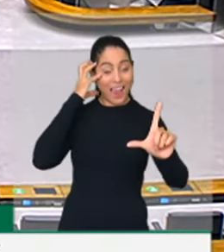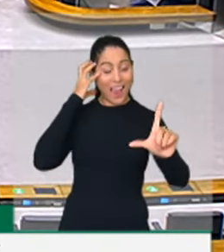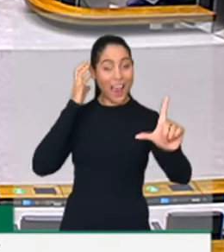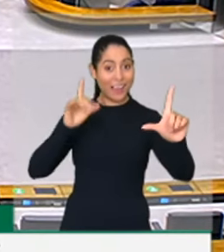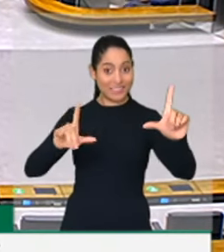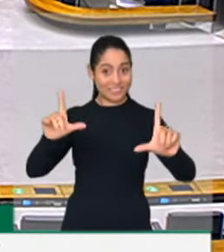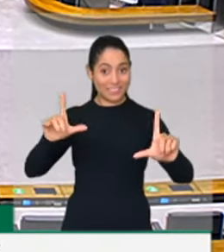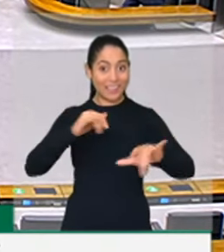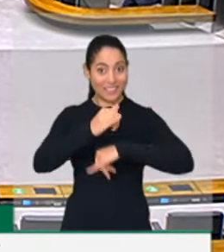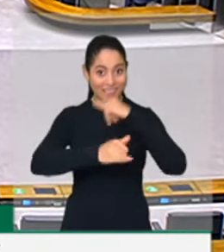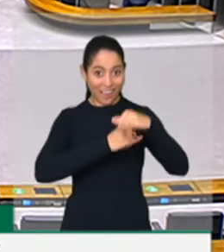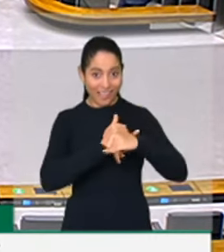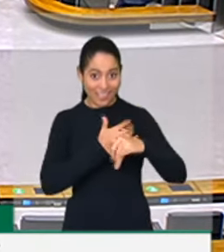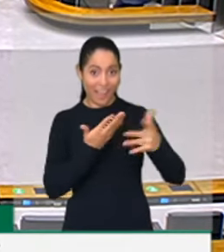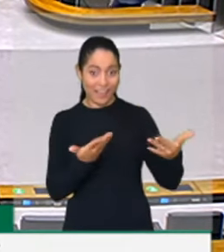LEI, O 1010/21, QUE CRIA O PROGRAMA PRÓLEITOS ENQUANTO